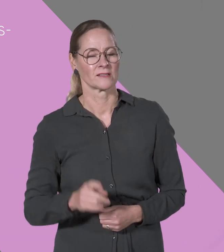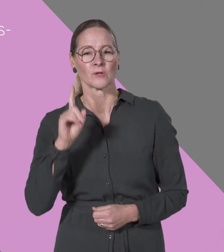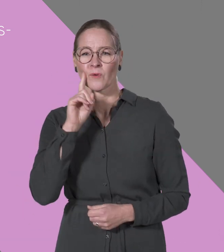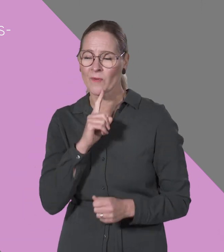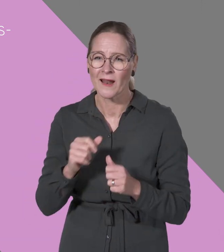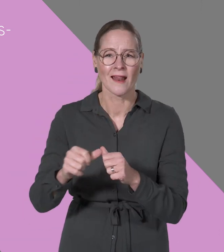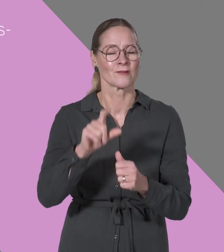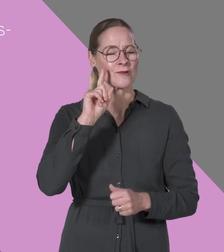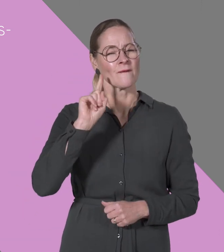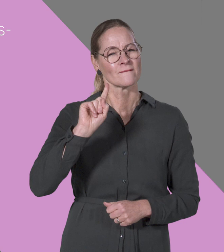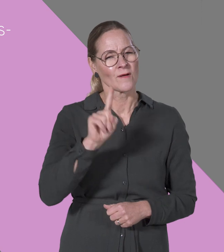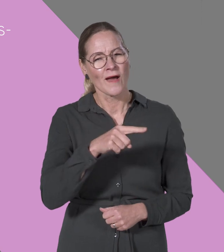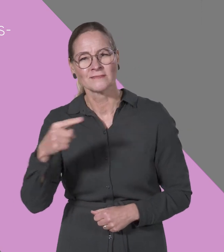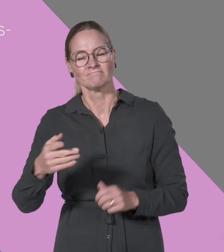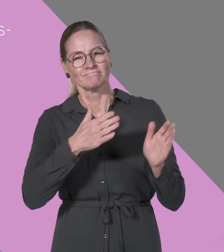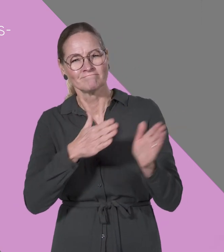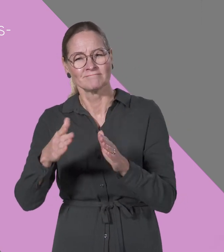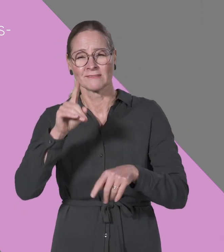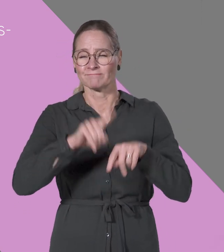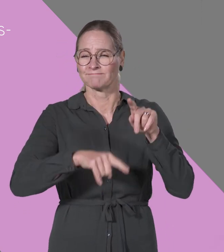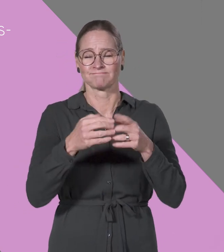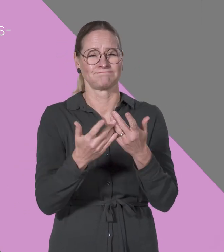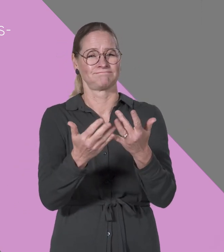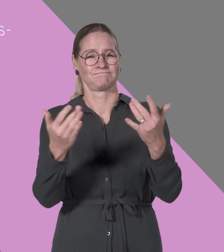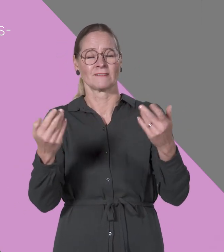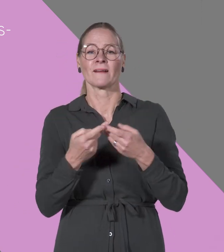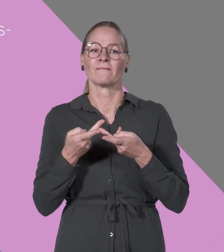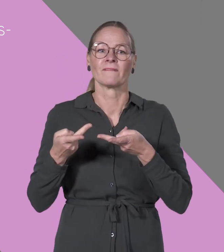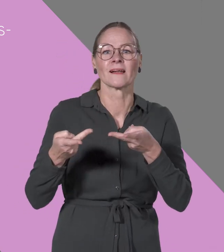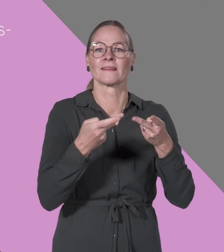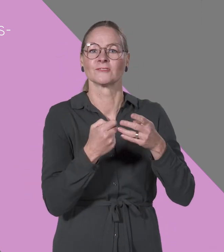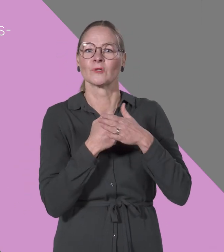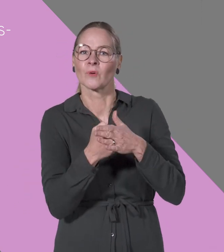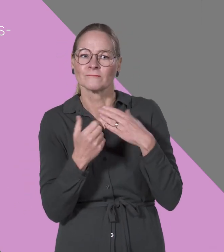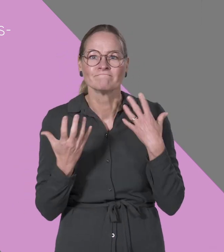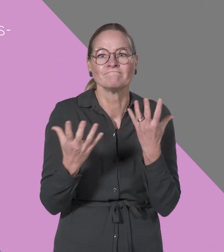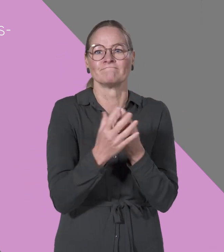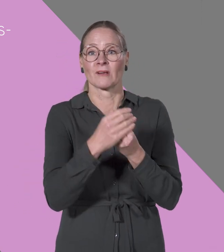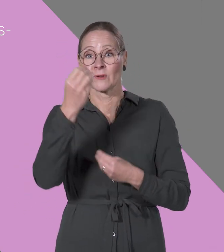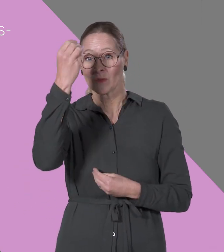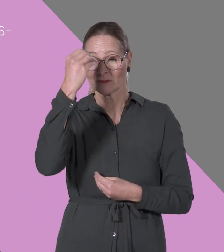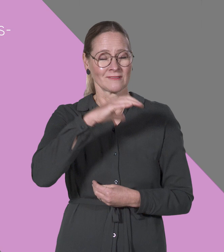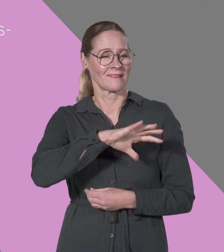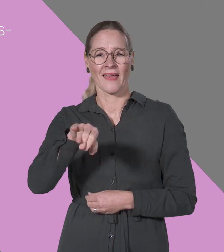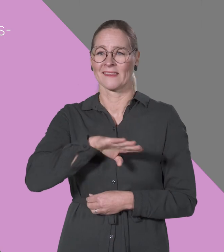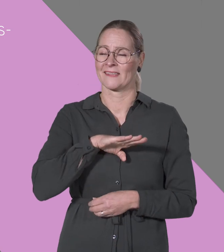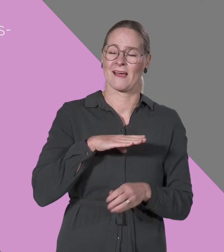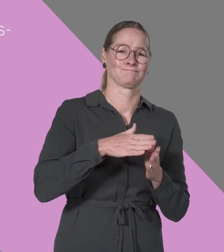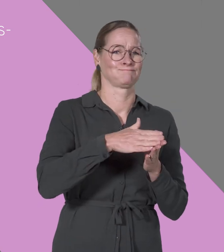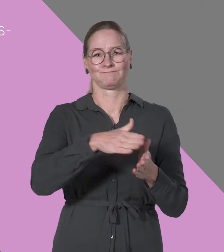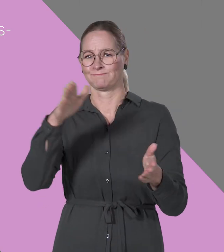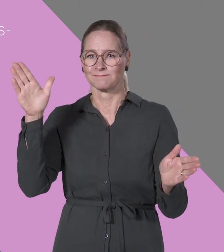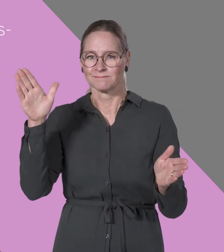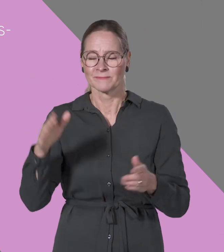Kuurojen Liitto järjestää vuosittain monenlaisia vertaistukikursseja kaikenikäisille.